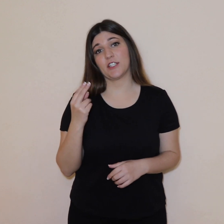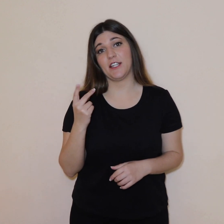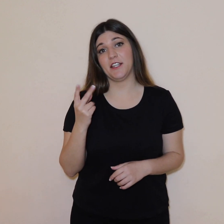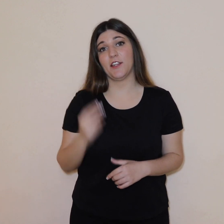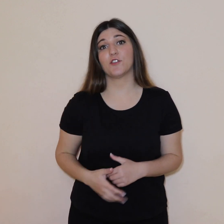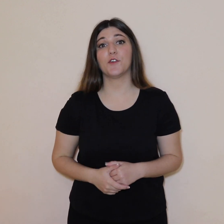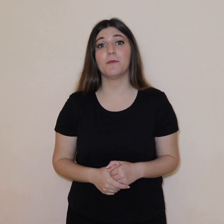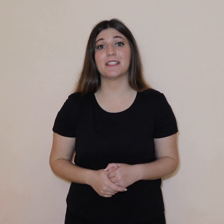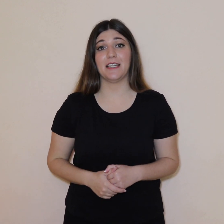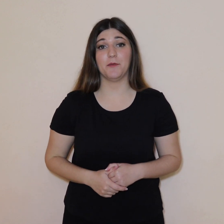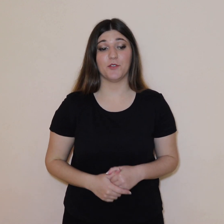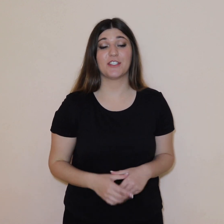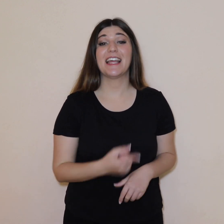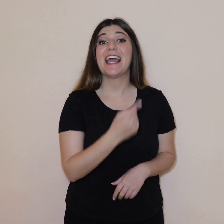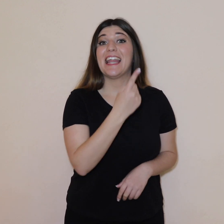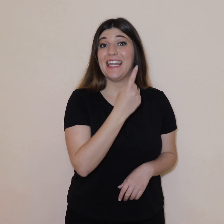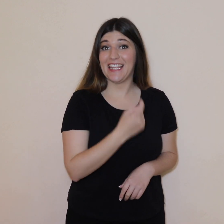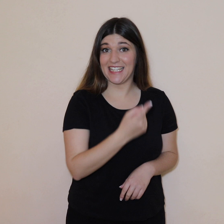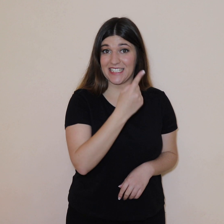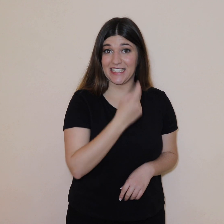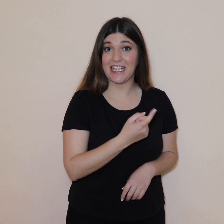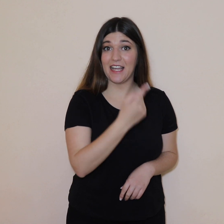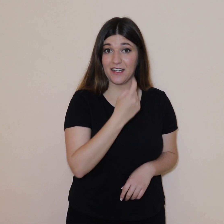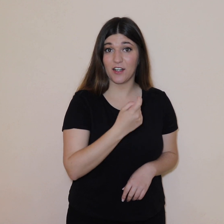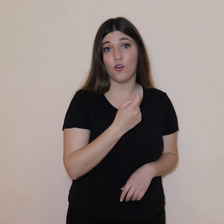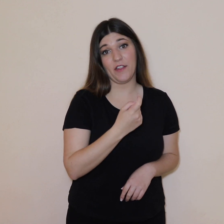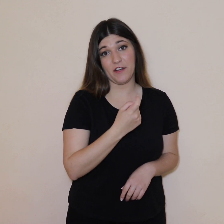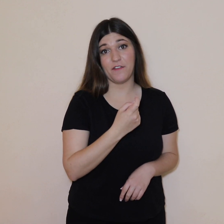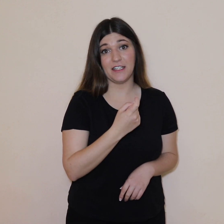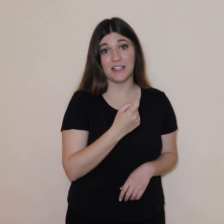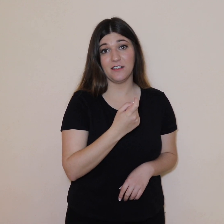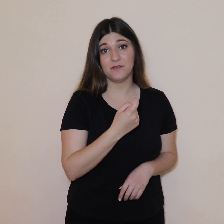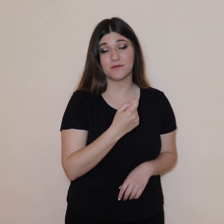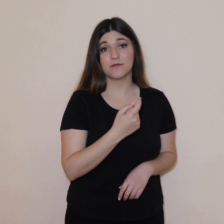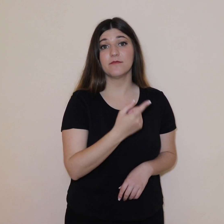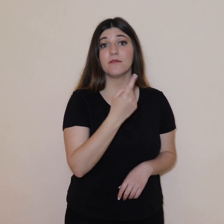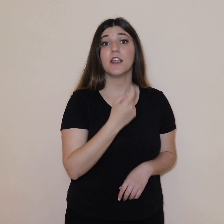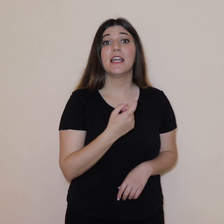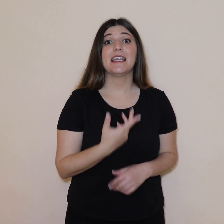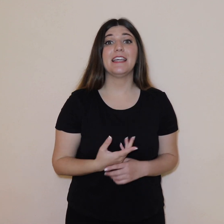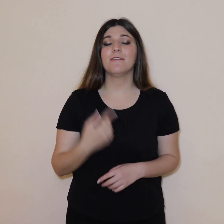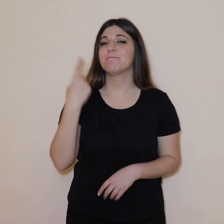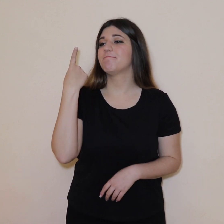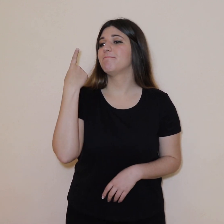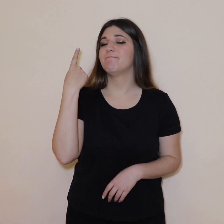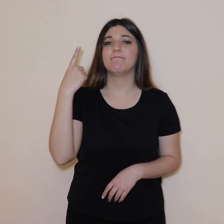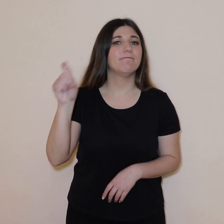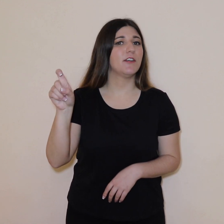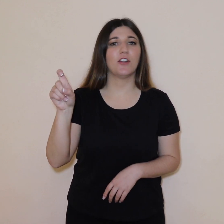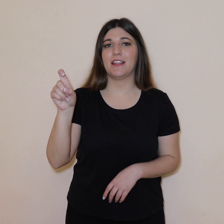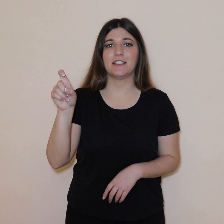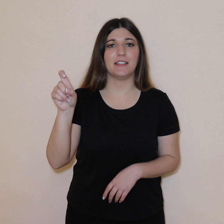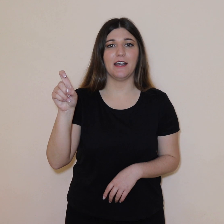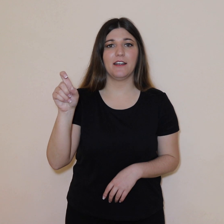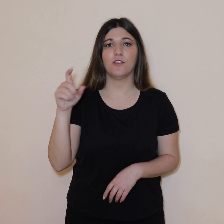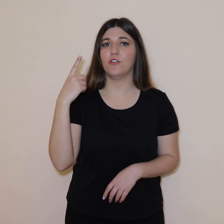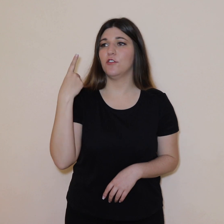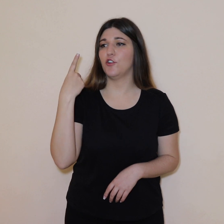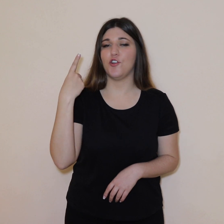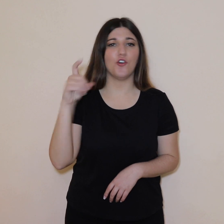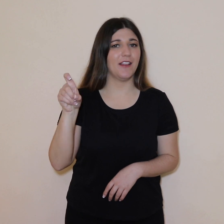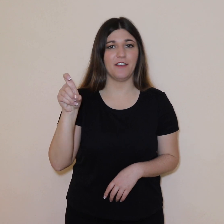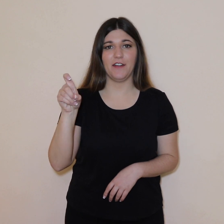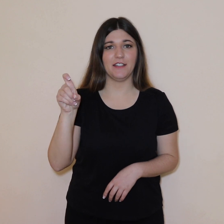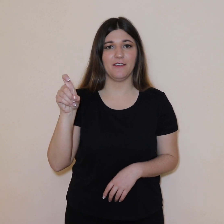que se edición de dos formas tenemos "necesitar" o "hacer falta" y "no necesitar" o "no hace falta".